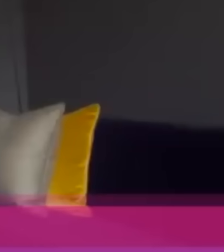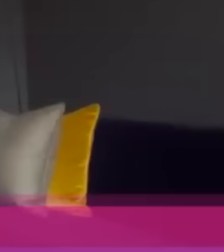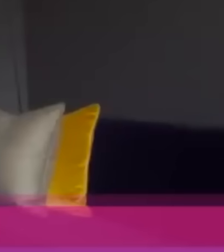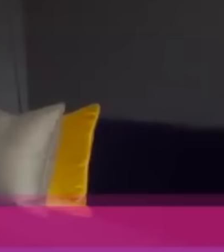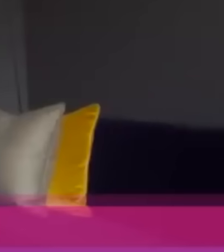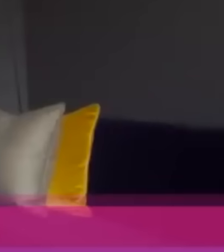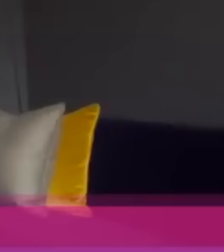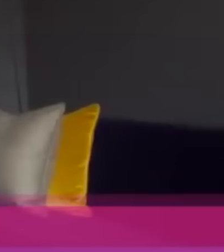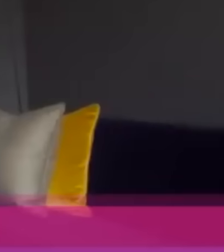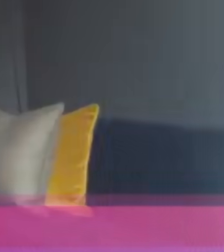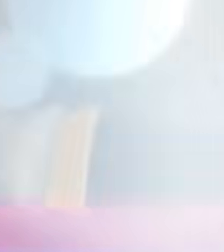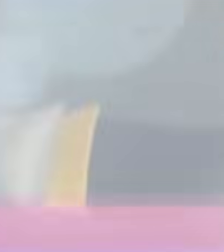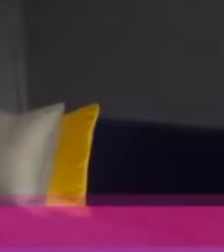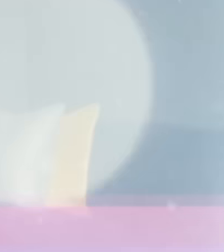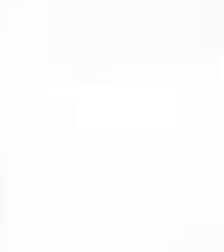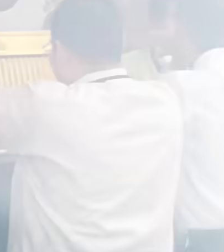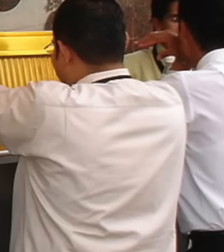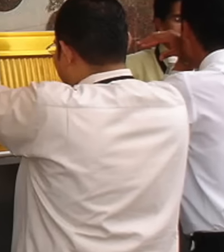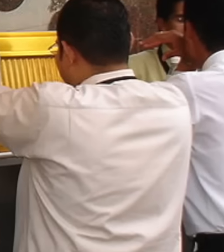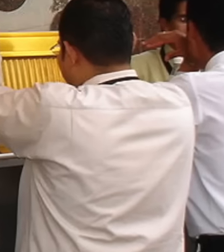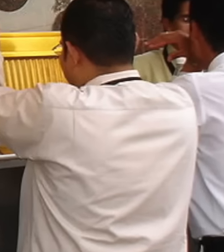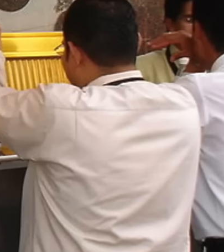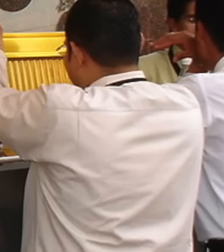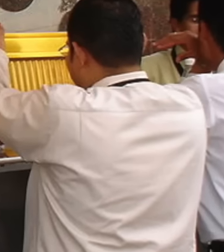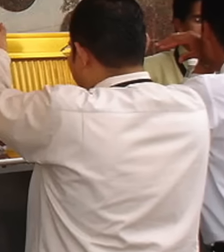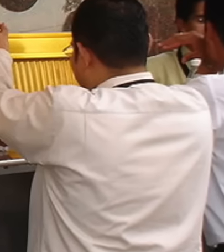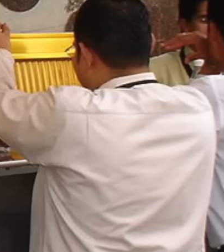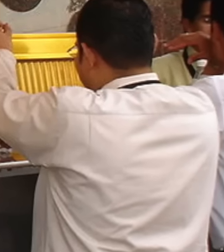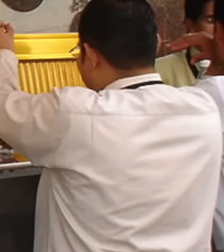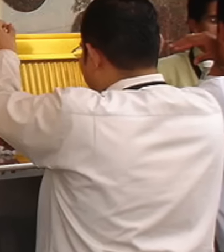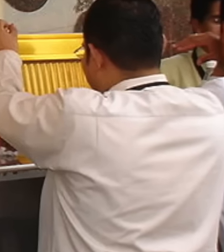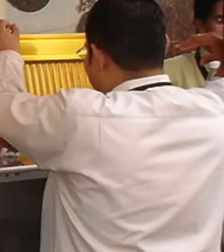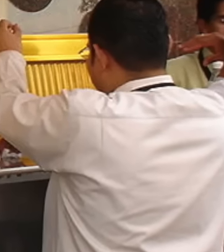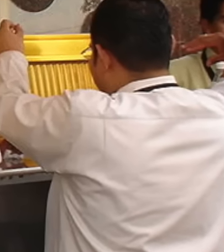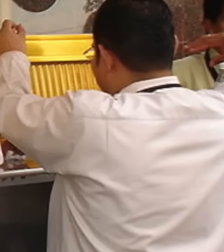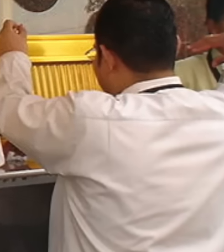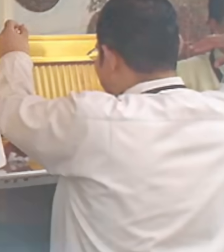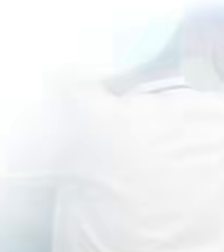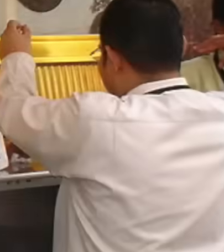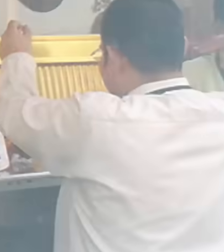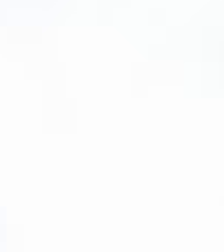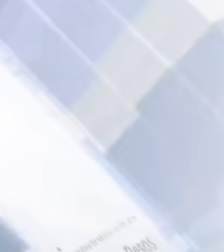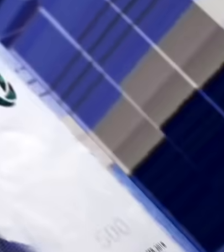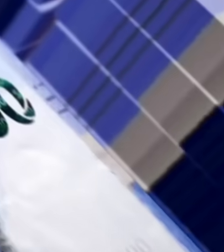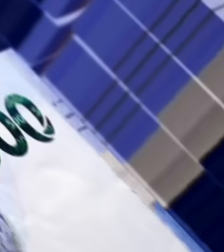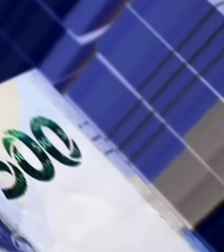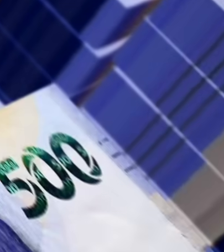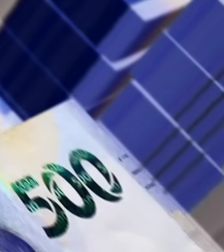a la mañana cuando en un inicio solo tenían un puesto de tortas y de pronto resultaron ser